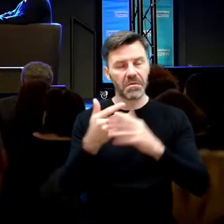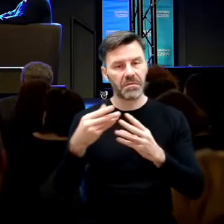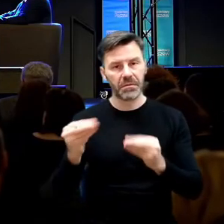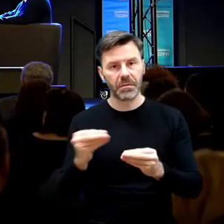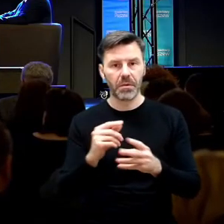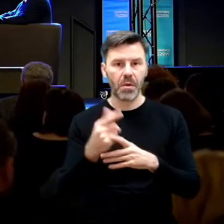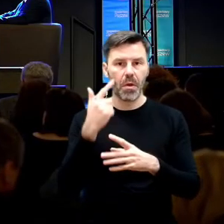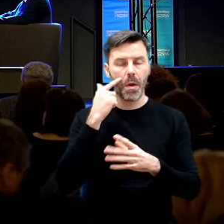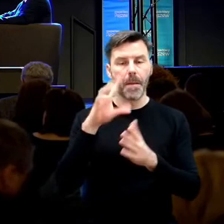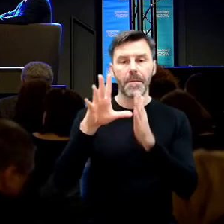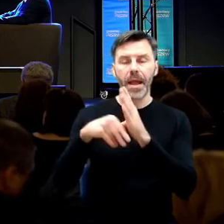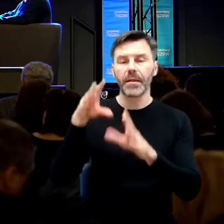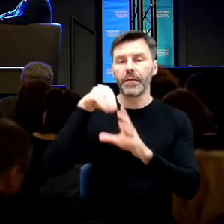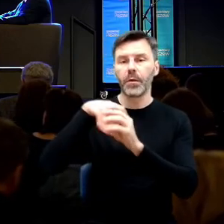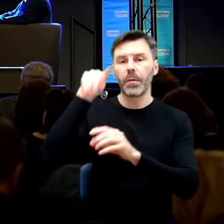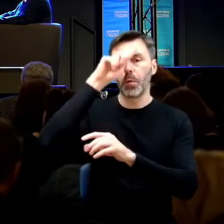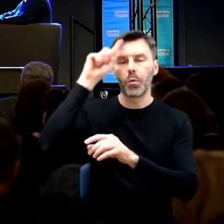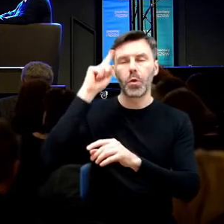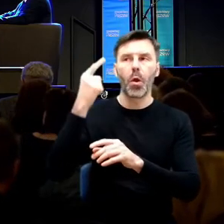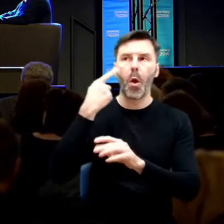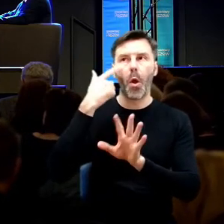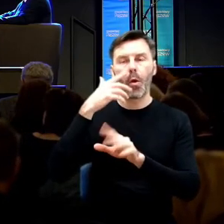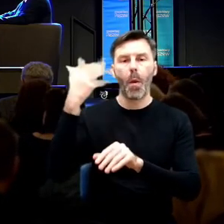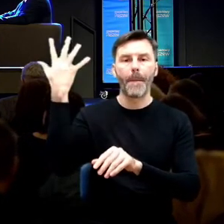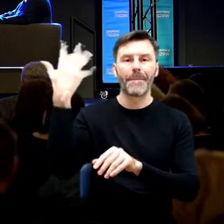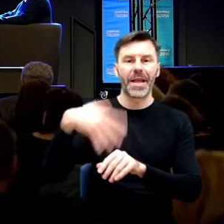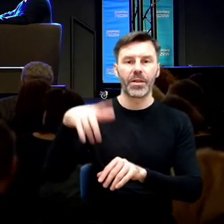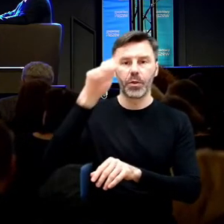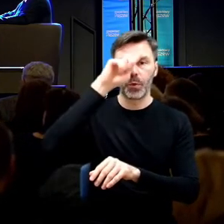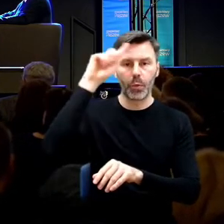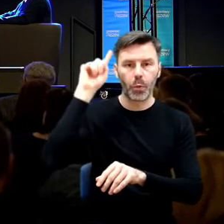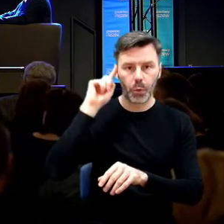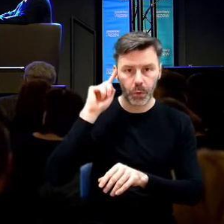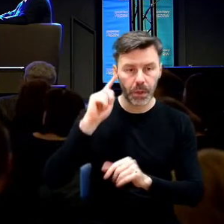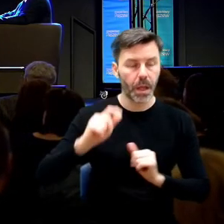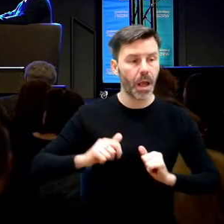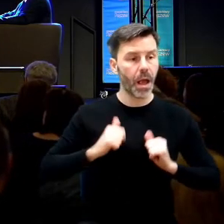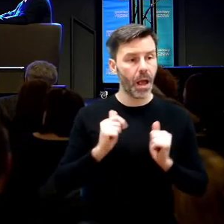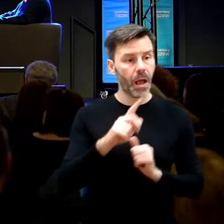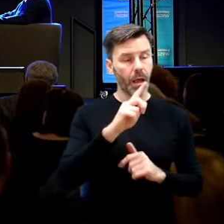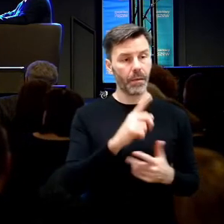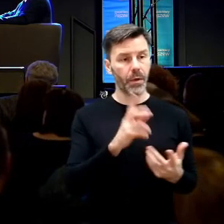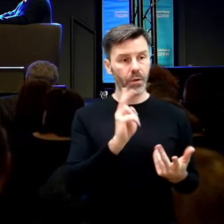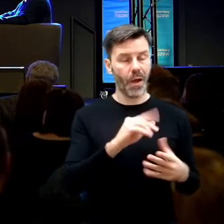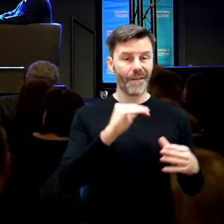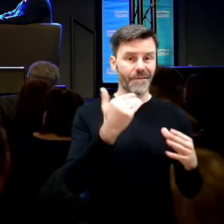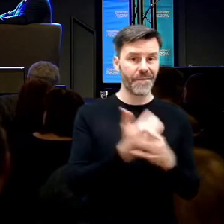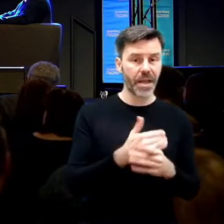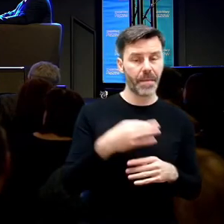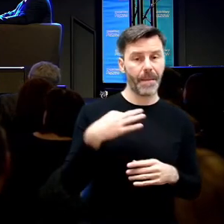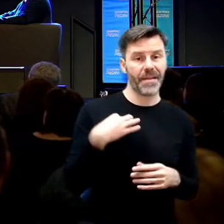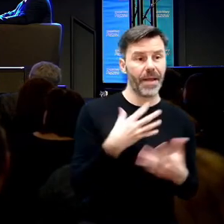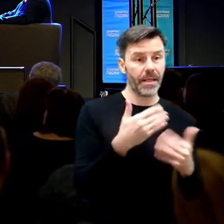Mimo też zachęcania developerów do budowania, niestety nie znalazł się chętnych, uznali, że to nie jest ciekawy rynek